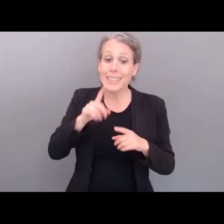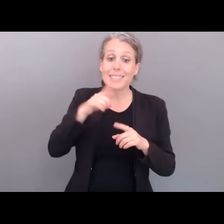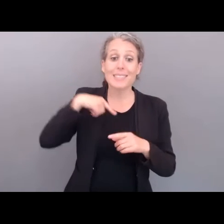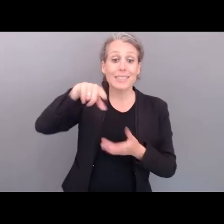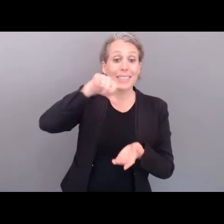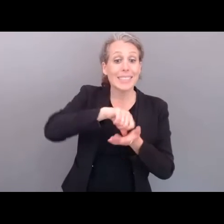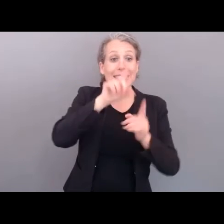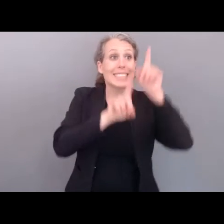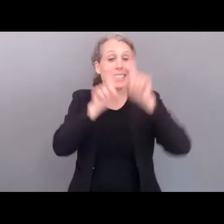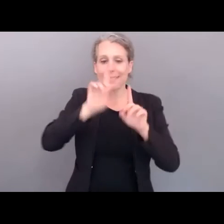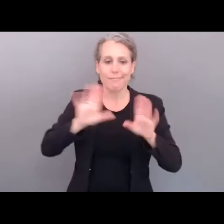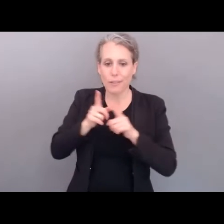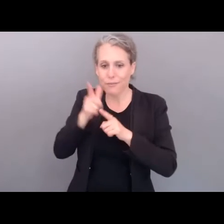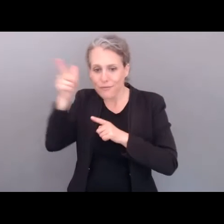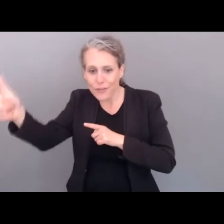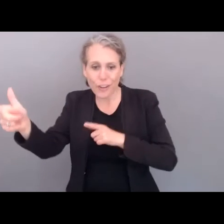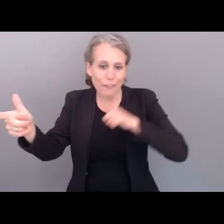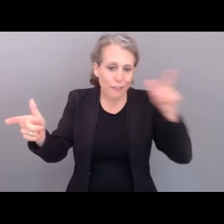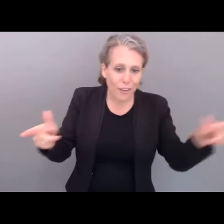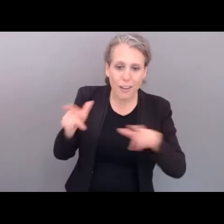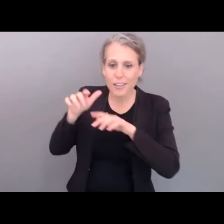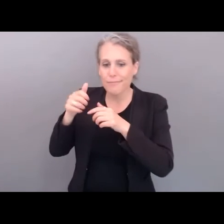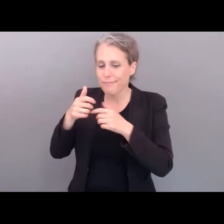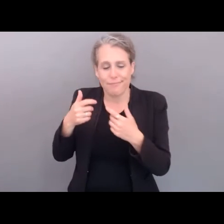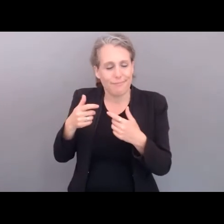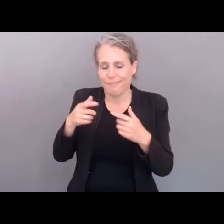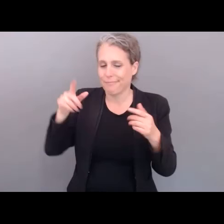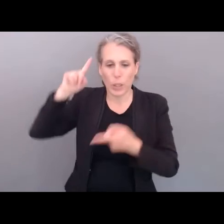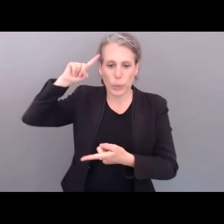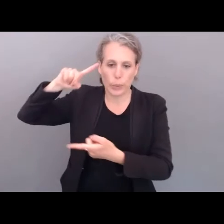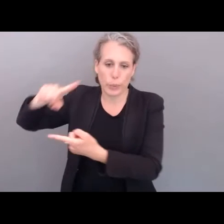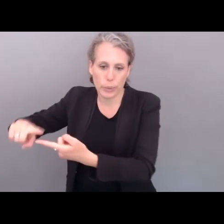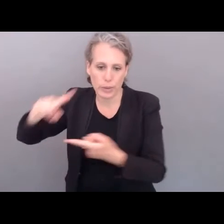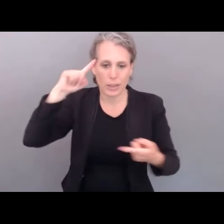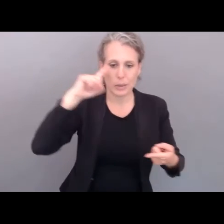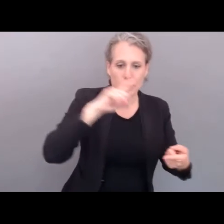y dispositivos móviles. Los operadores de telefonía y la falta de conexión de banda ancha o sin ancho de tierra